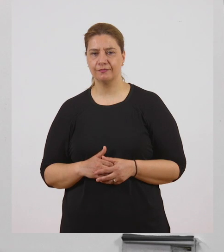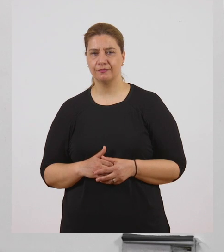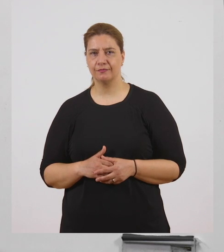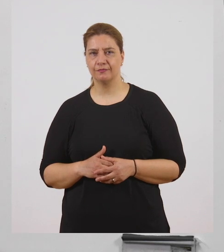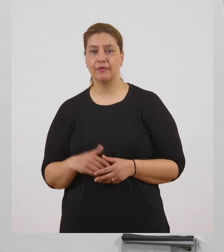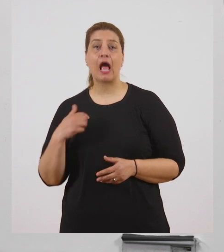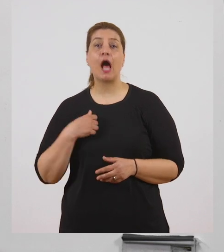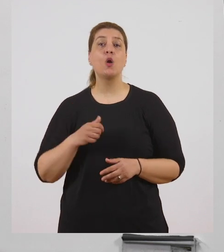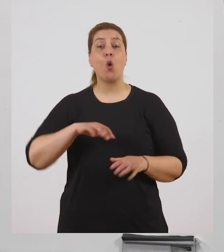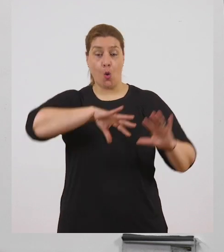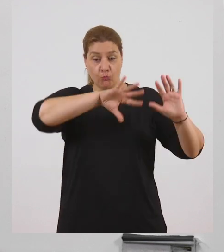λιμνοθάλασσα,